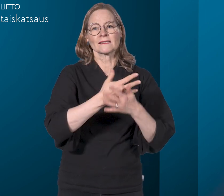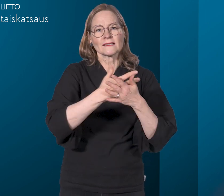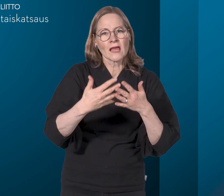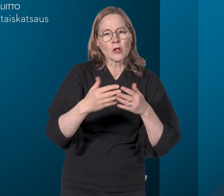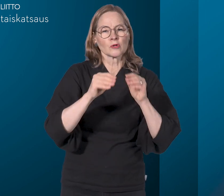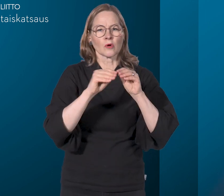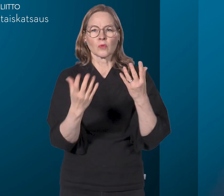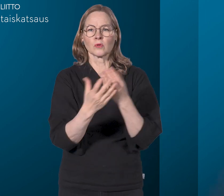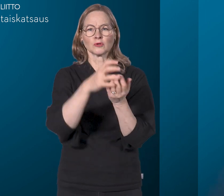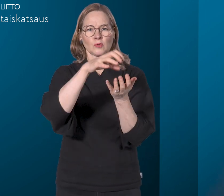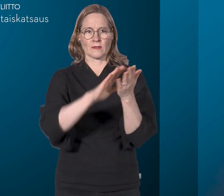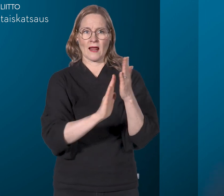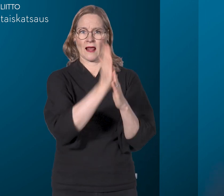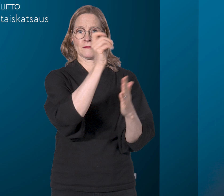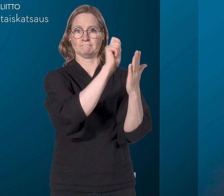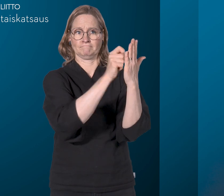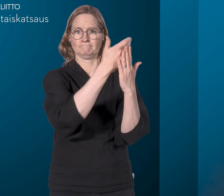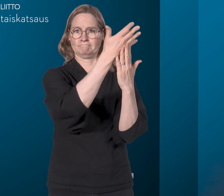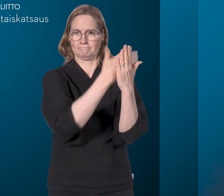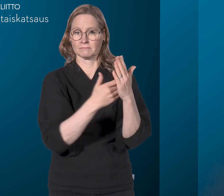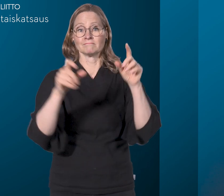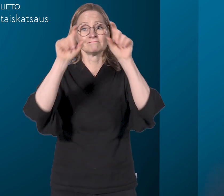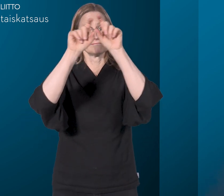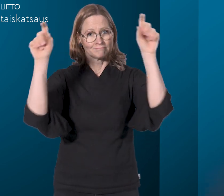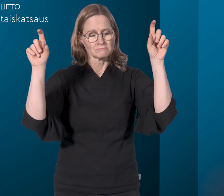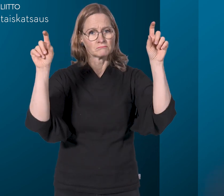Kieli, koulutus ja yhteiskunta -lehdessä kirjoituksessaan -